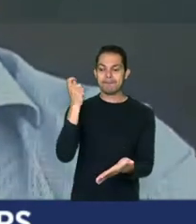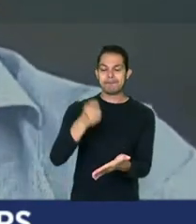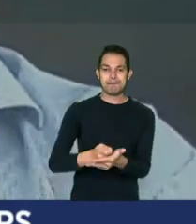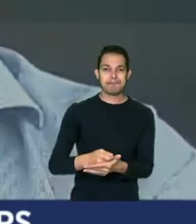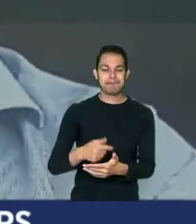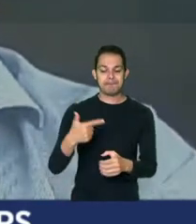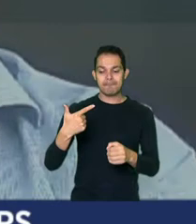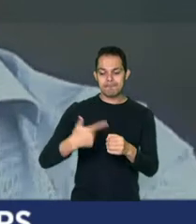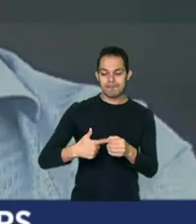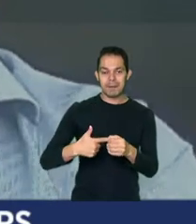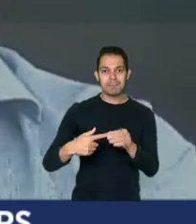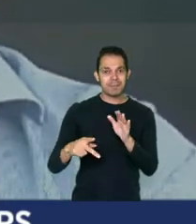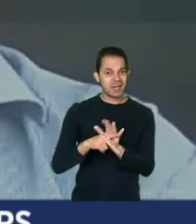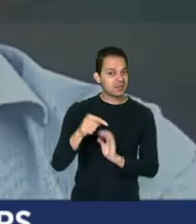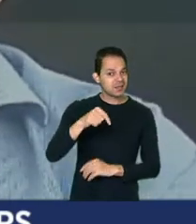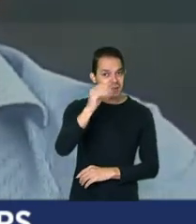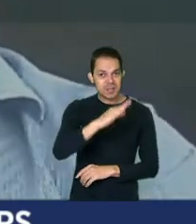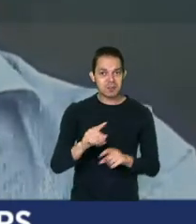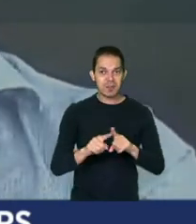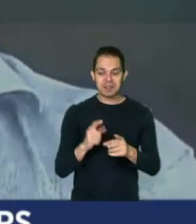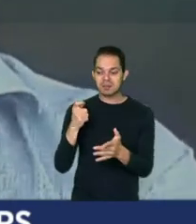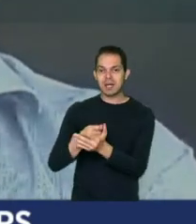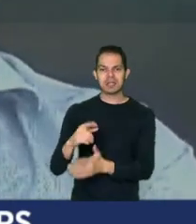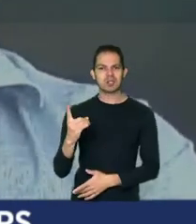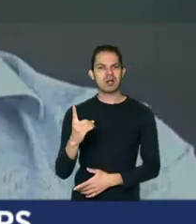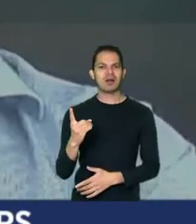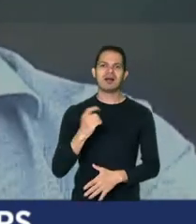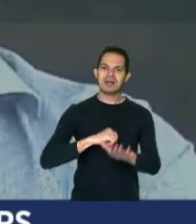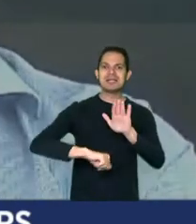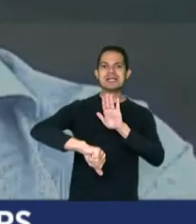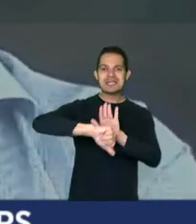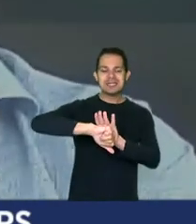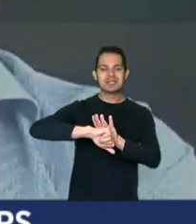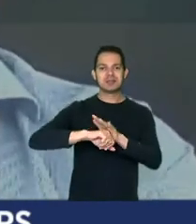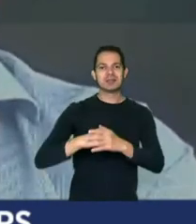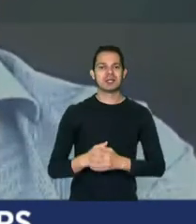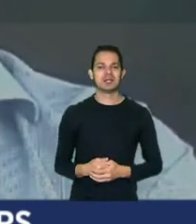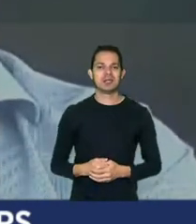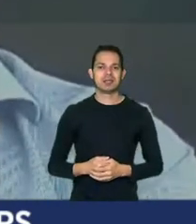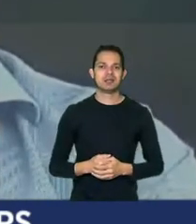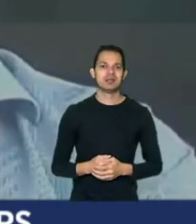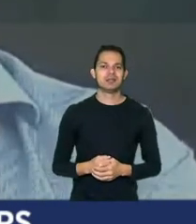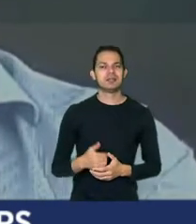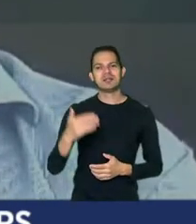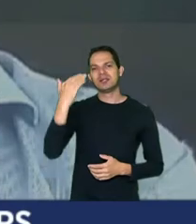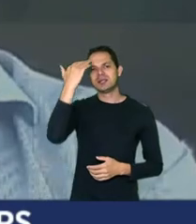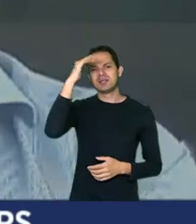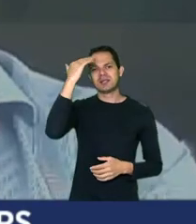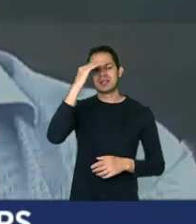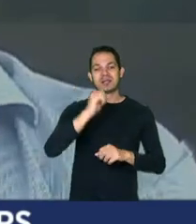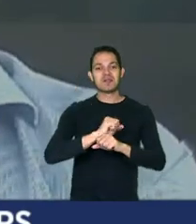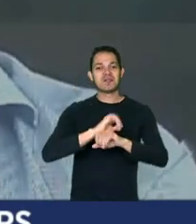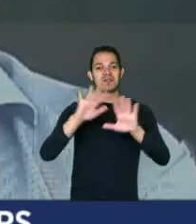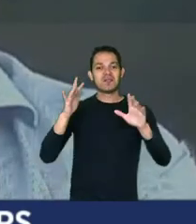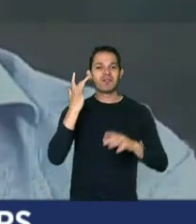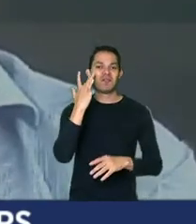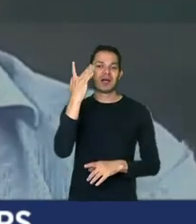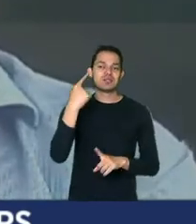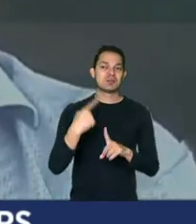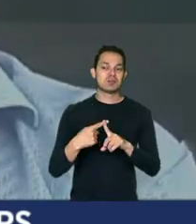SE ESQUARTEJ É PETROBRAS E FAZ O POVO PAGAR UM PREÇO DOLARIZADO POR UM PRODUTO NACIONAL. ISSO É CRIMINOSO. ENTÃO É FÁCIL ENTENDER POR QUE A SITUAÇÃO DO BRASIL